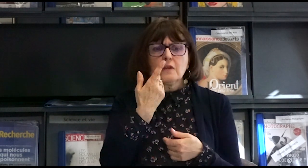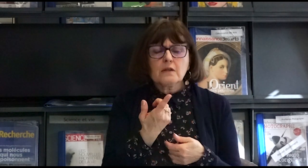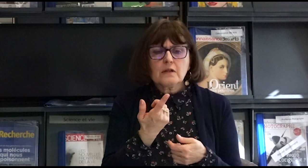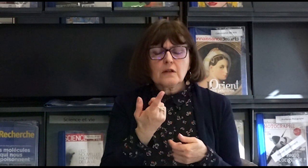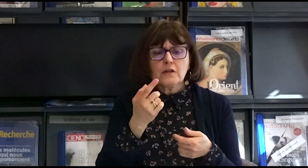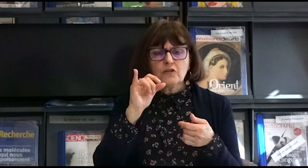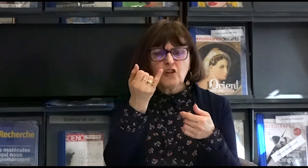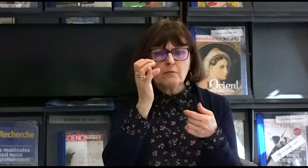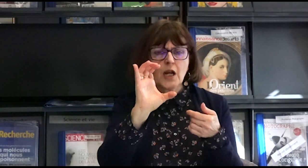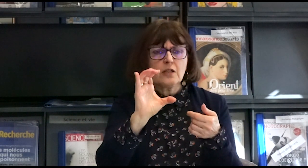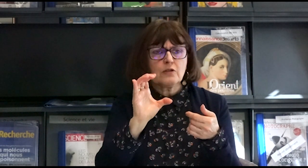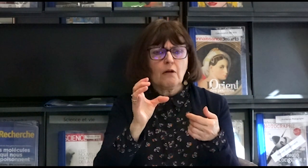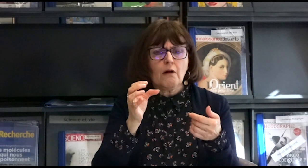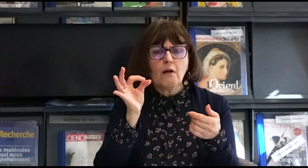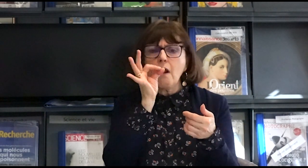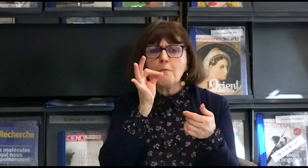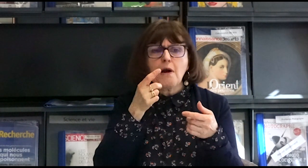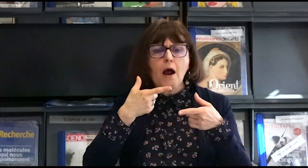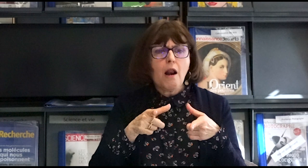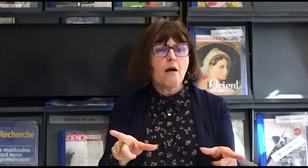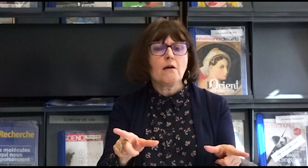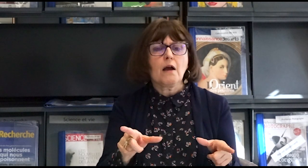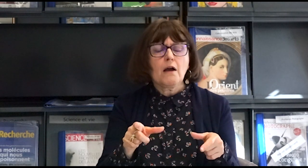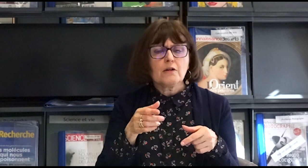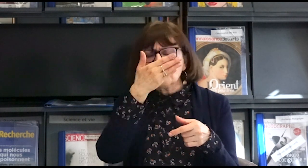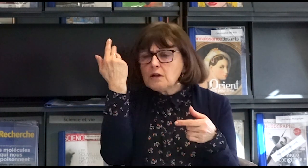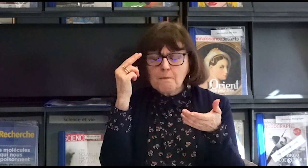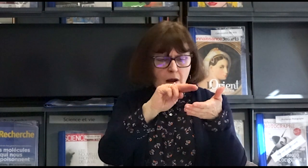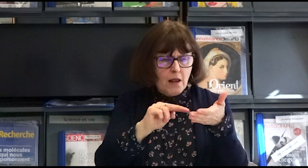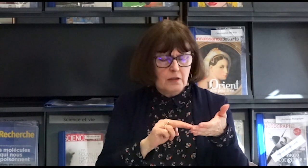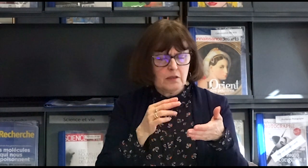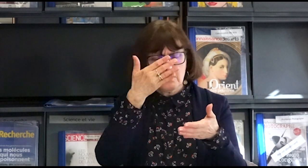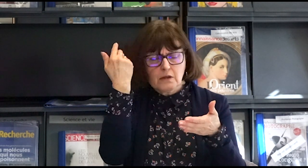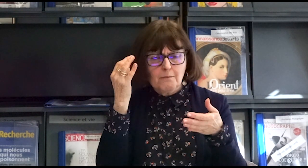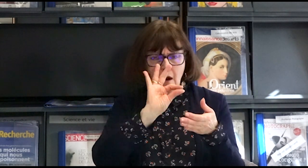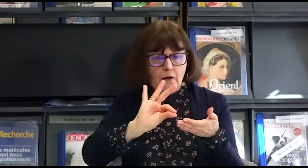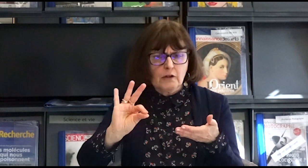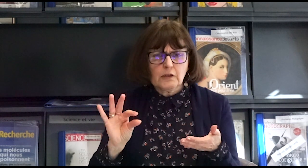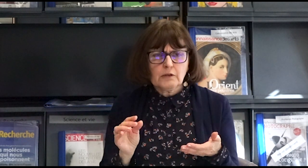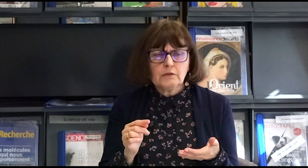qu’il n’avait pas de langage et qu’il ne savait pas lire, ni écrire.